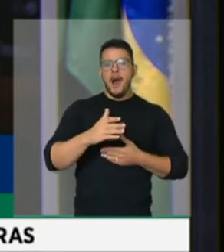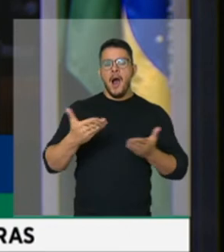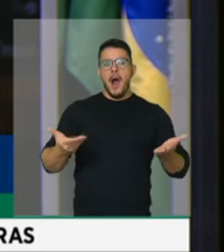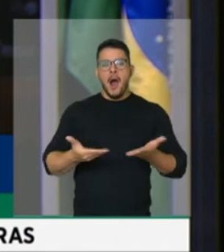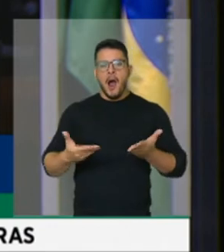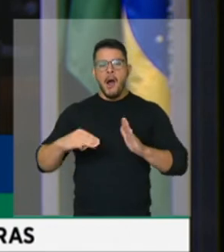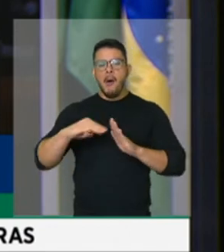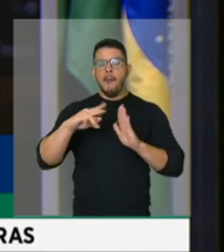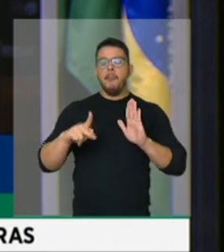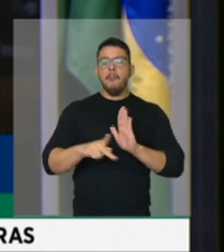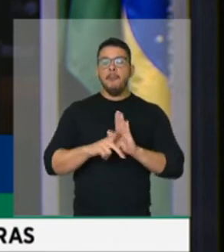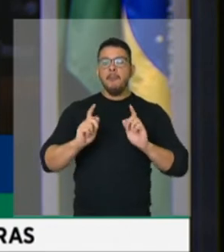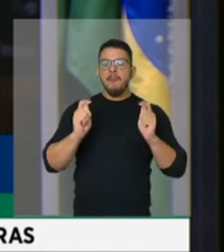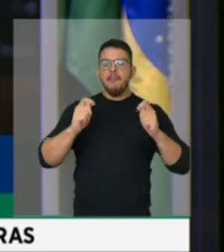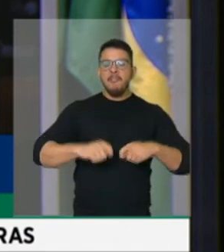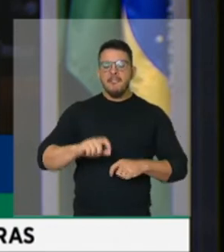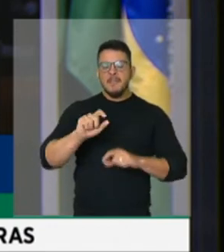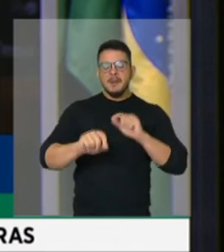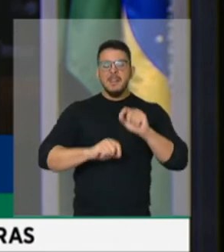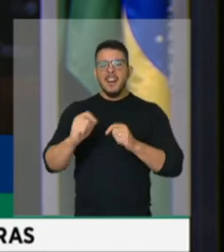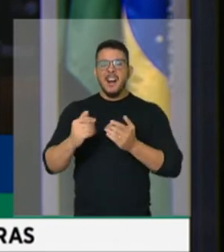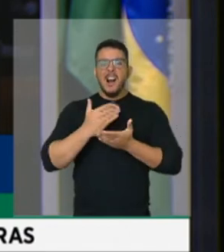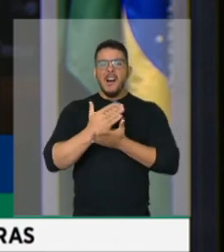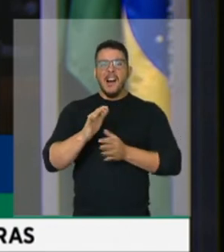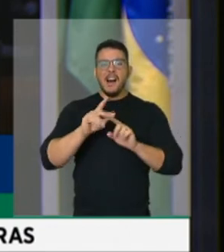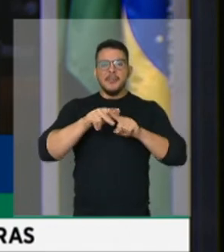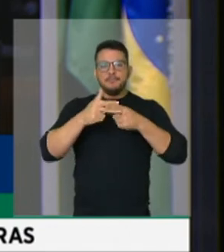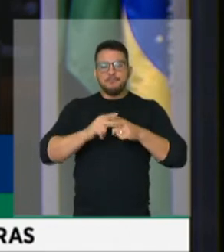PROJETOS DE LEI N °. 9.663/2018 E BASTANTE SIMILAR AO DA PRESENTE MEDIDA